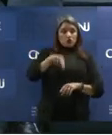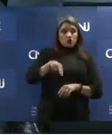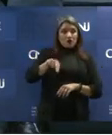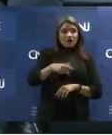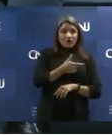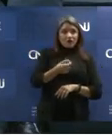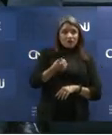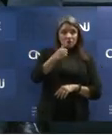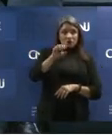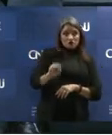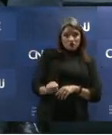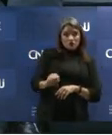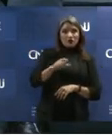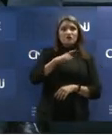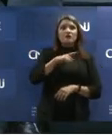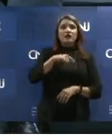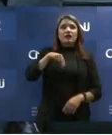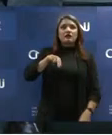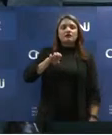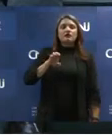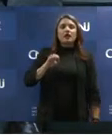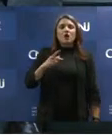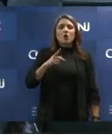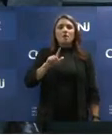quando se afastou para tratamento de saúde,